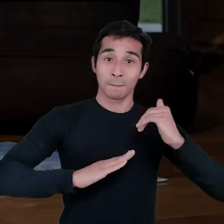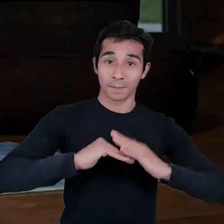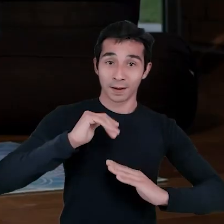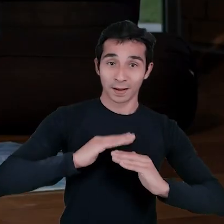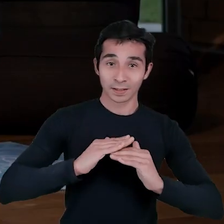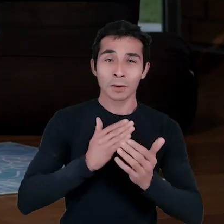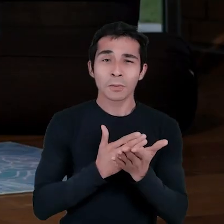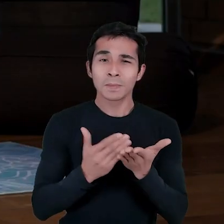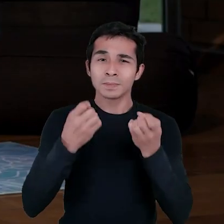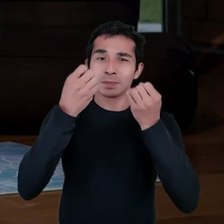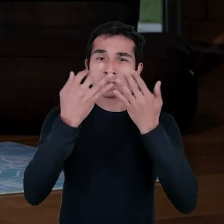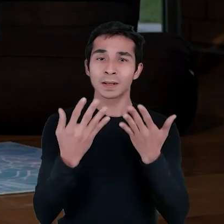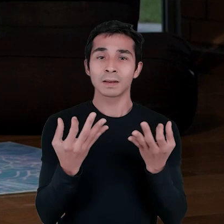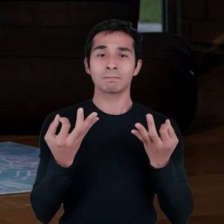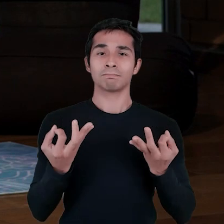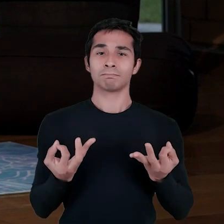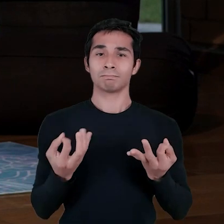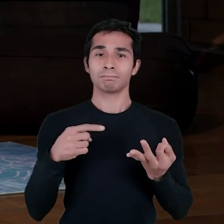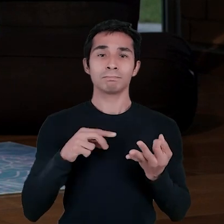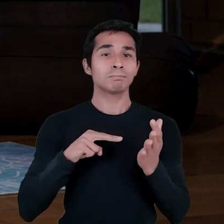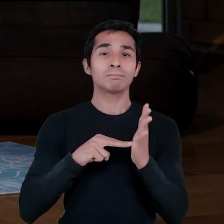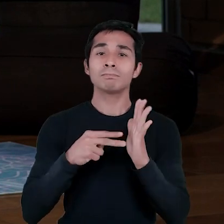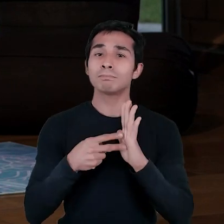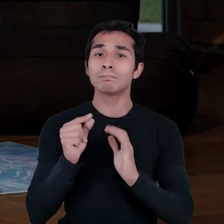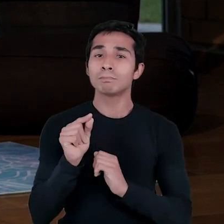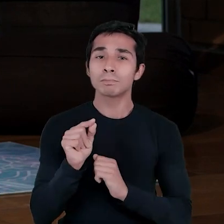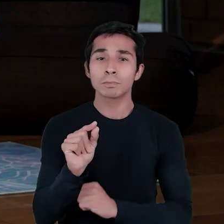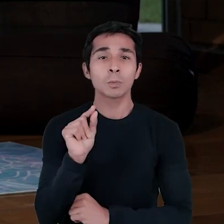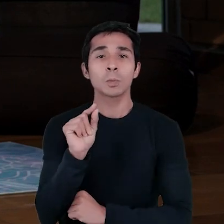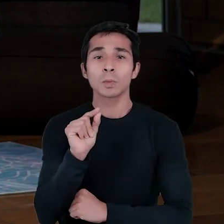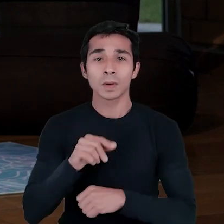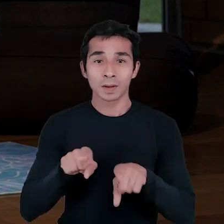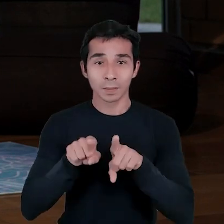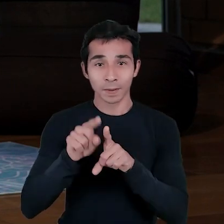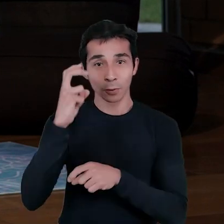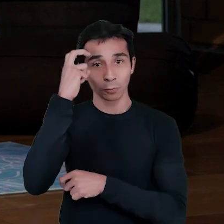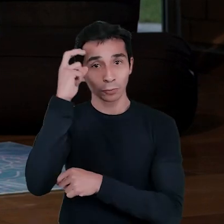E também, uma breve explicação do contexto histórico e cultural